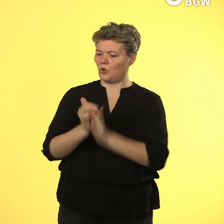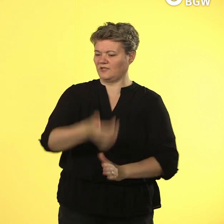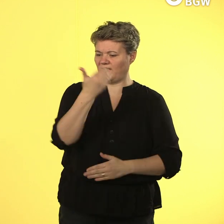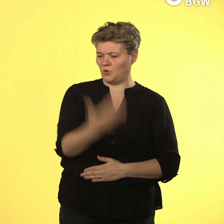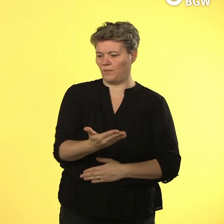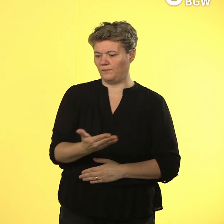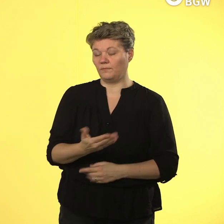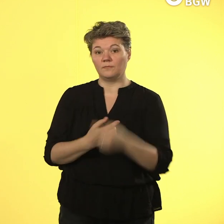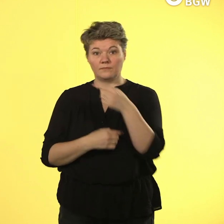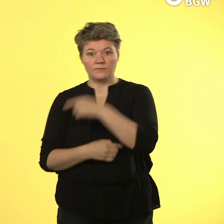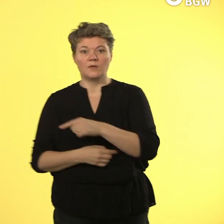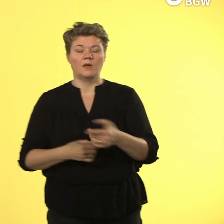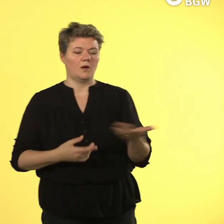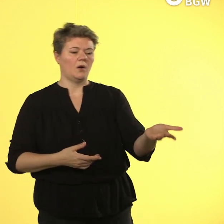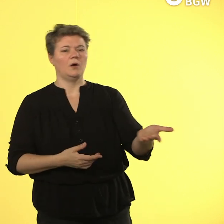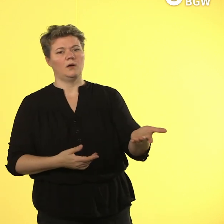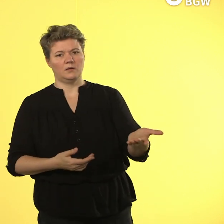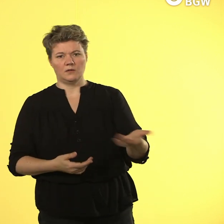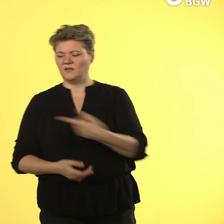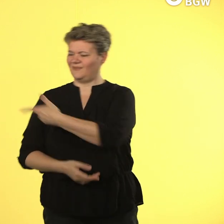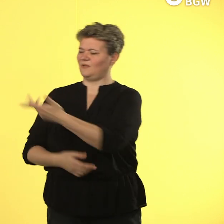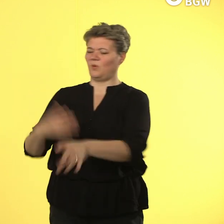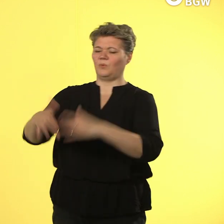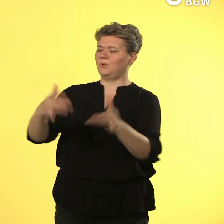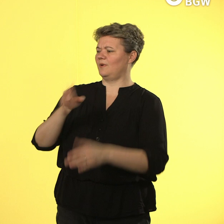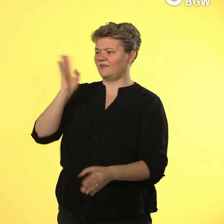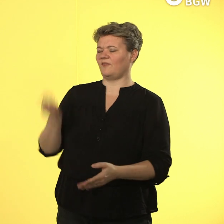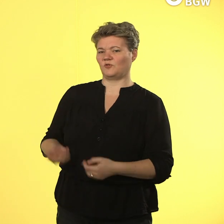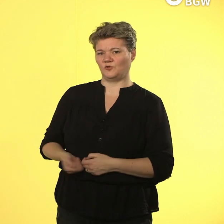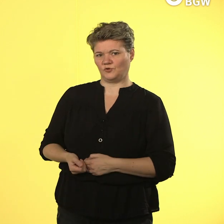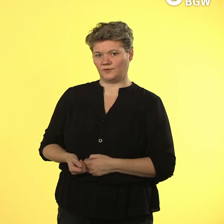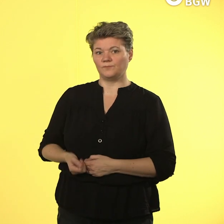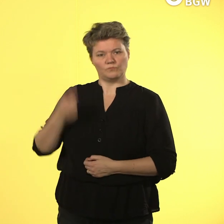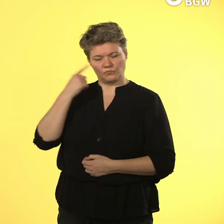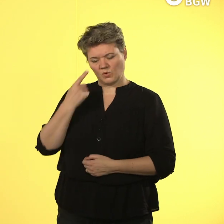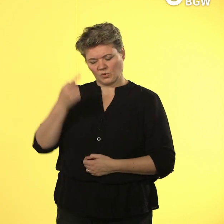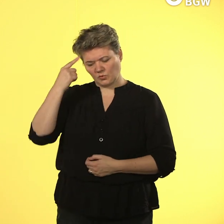Und jetzt? Ich denke mir irgendwas aus. Nehmen wir an, Frau Meier hat selbst zugestimmt,